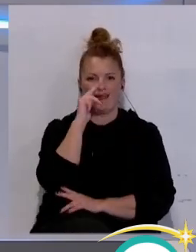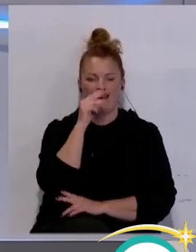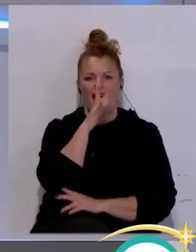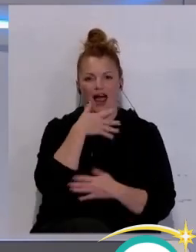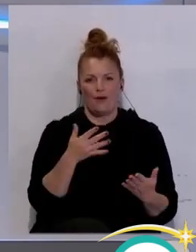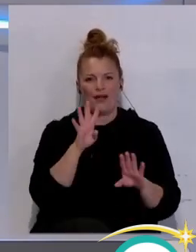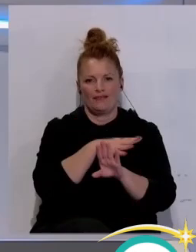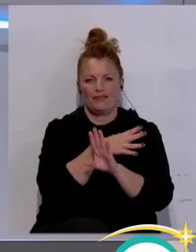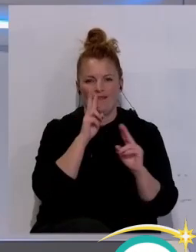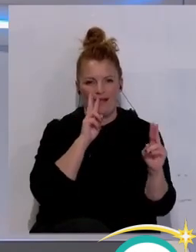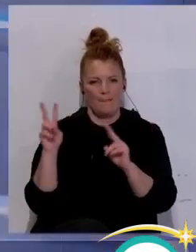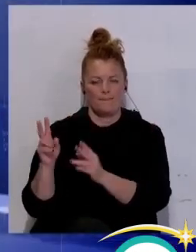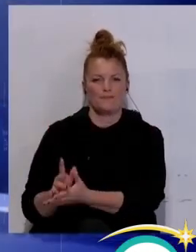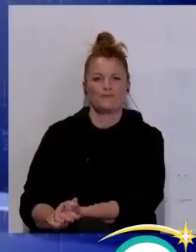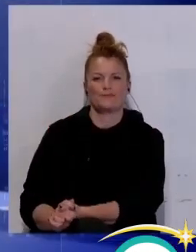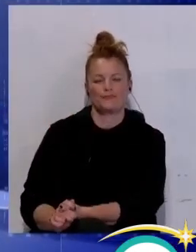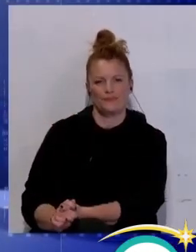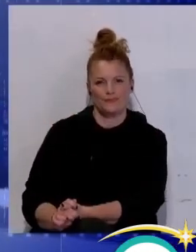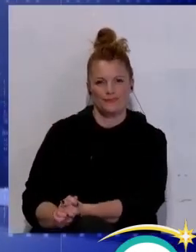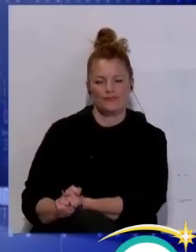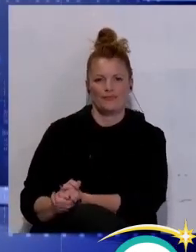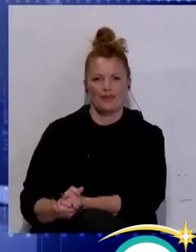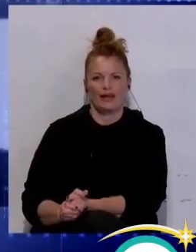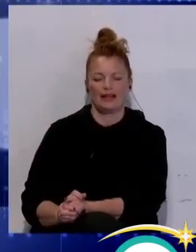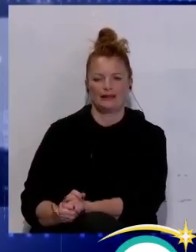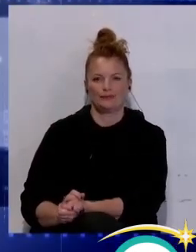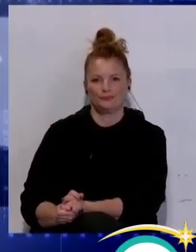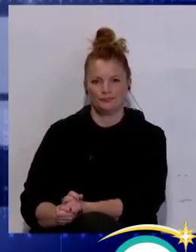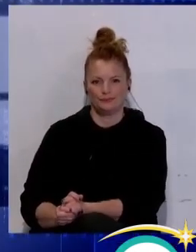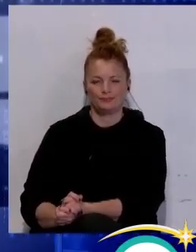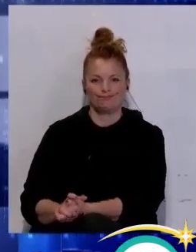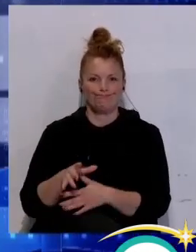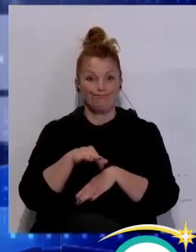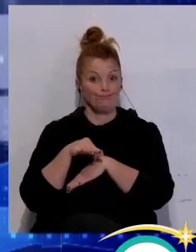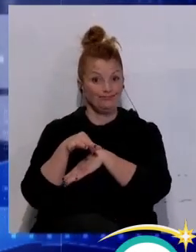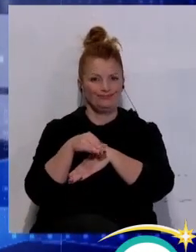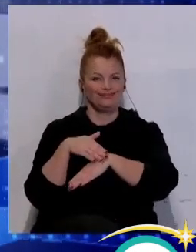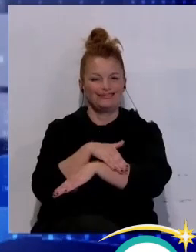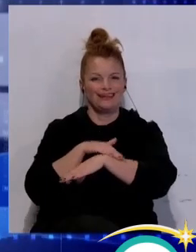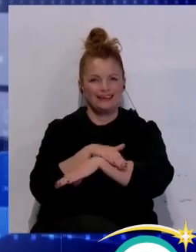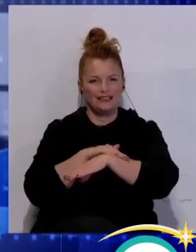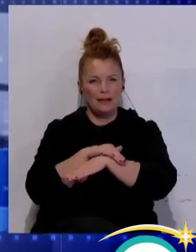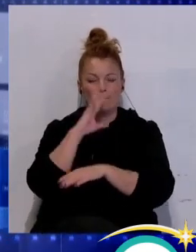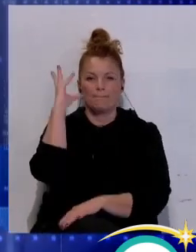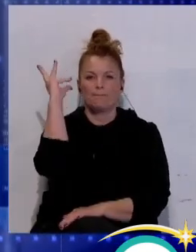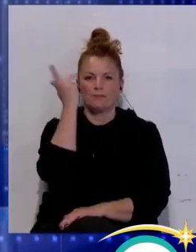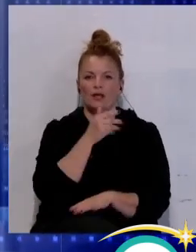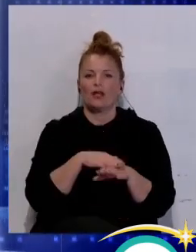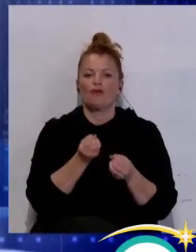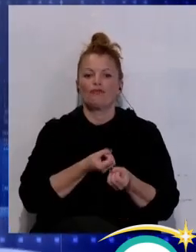continuación ccia Estatal de meteorología informa de un tiempo para mañana viernes en